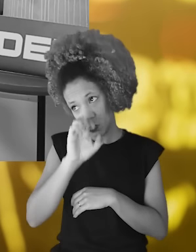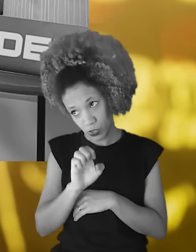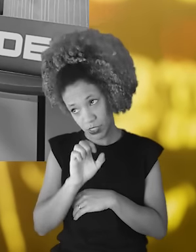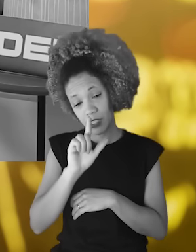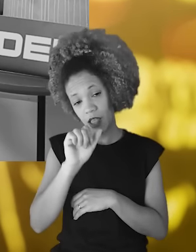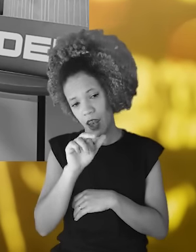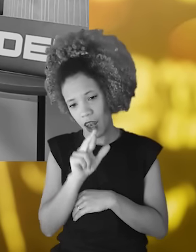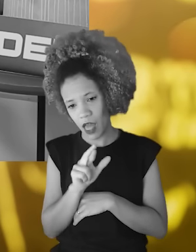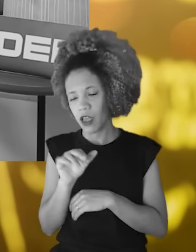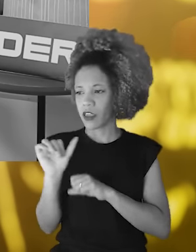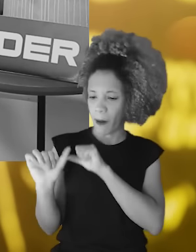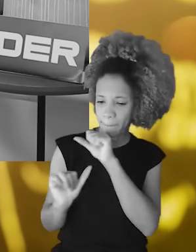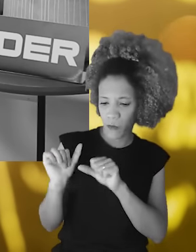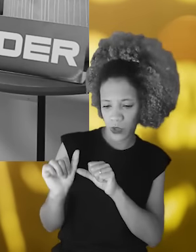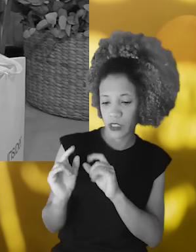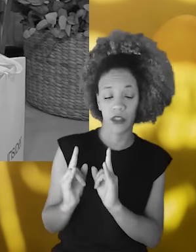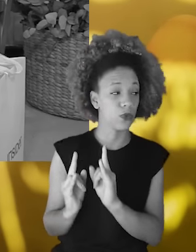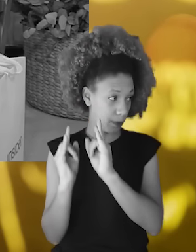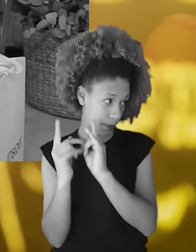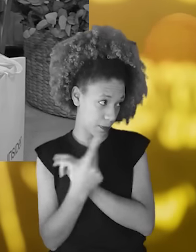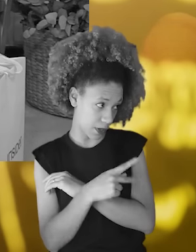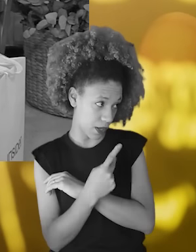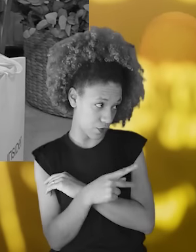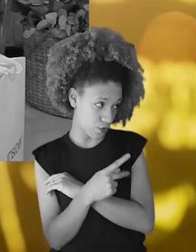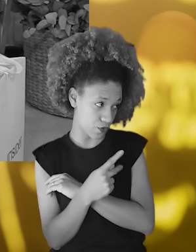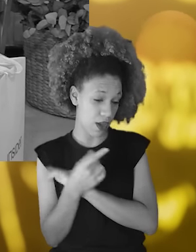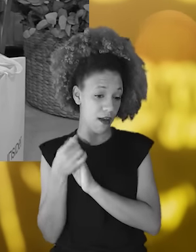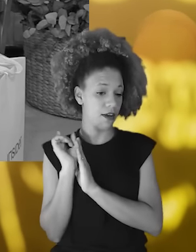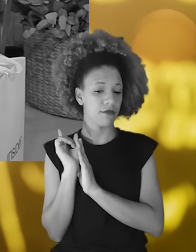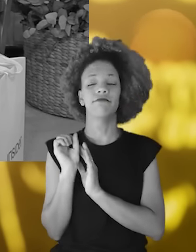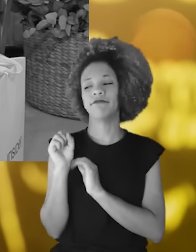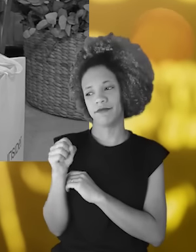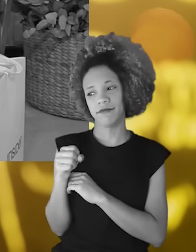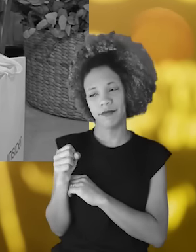todos os móveis mudar tudo no seu prédio no me na na casa dele onde você morava antes é